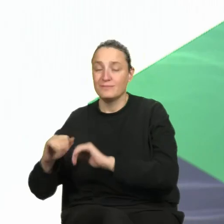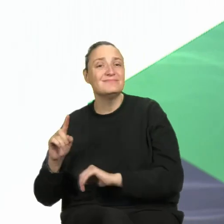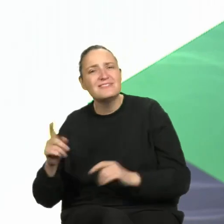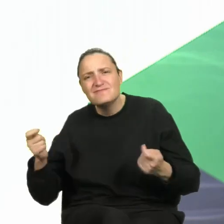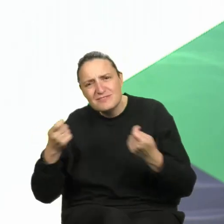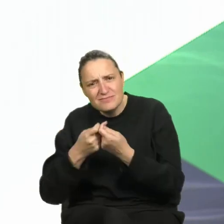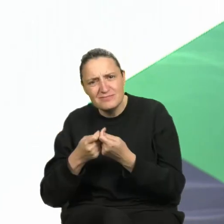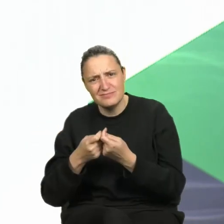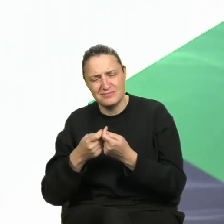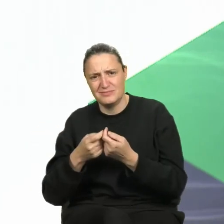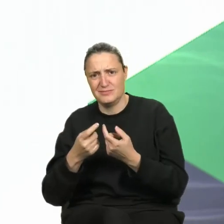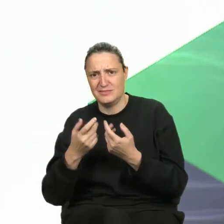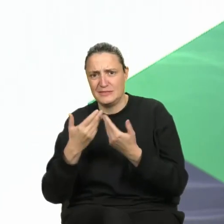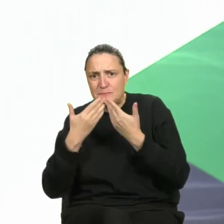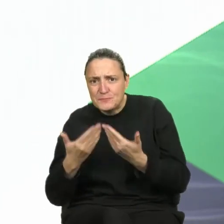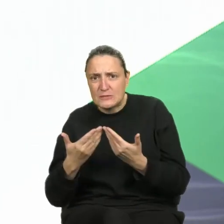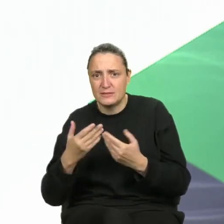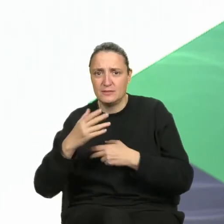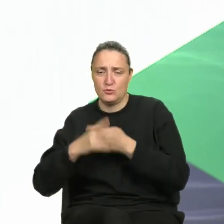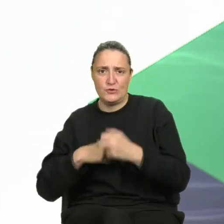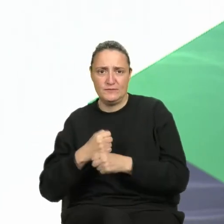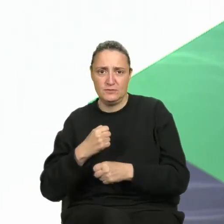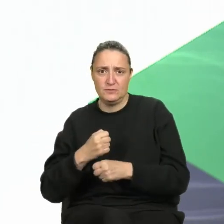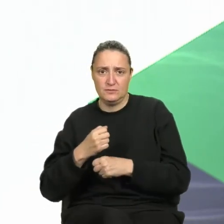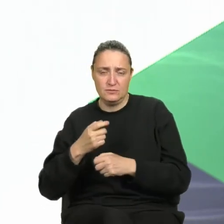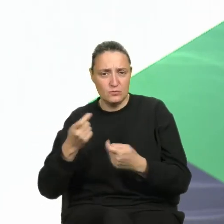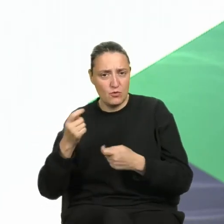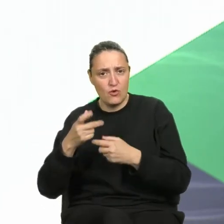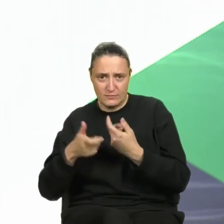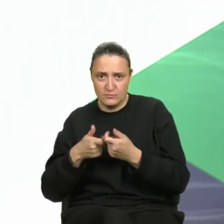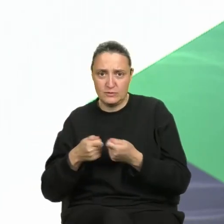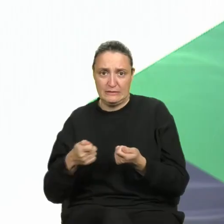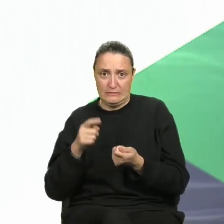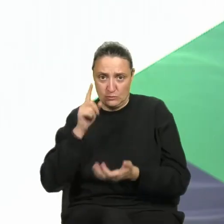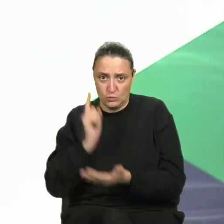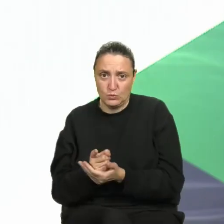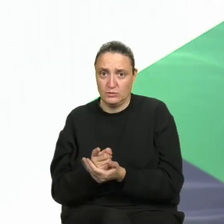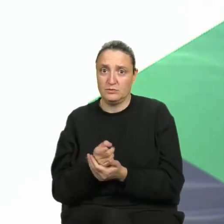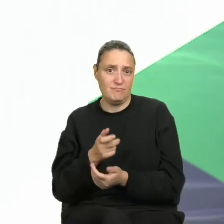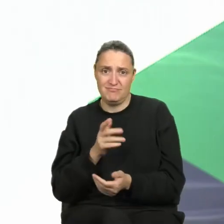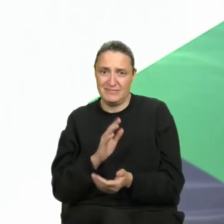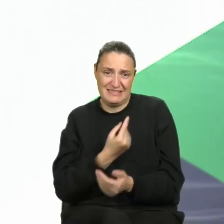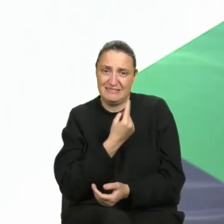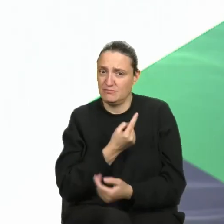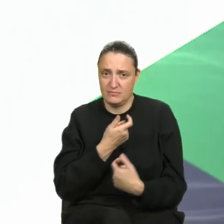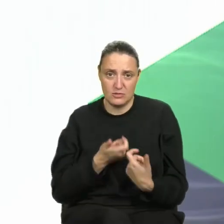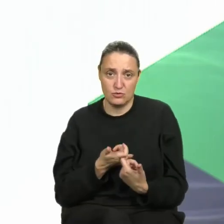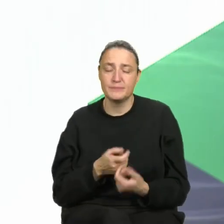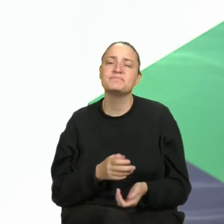które nie są możliwe w pojedynkę. Ja chciałam pogratulować wszystkim, nie tylko wygranym, ale właśnie wszystkim,